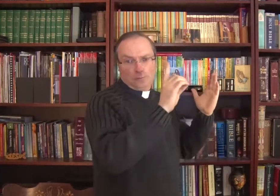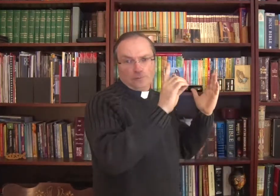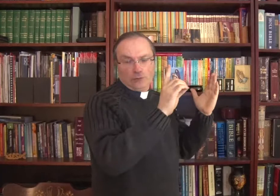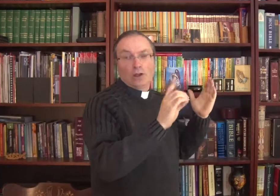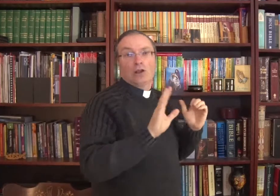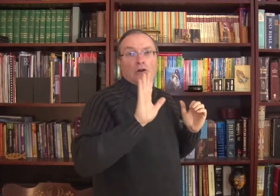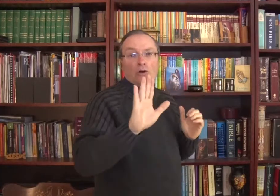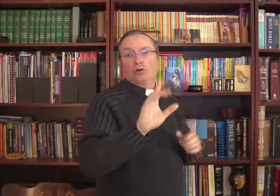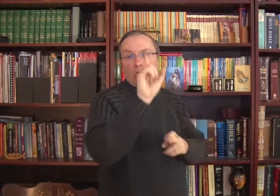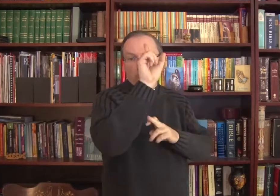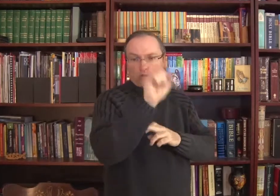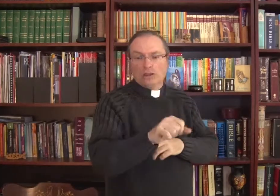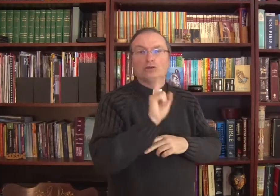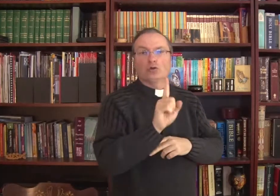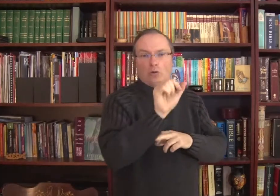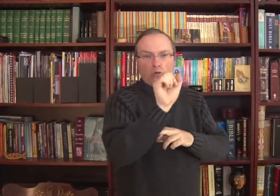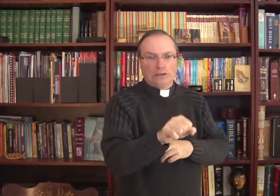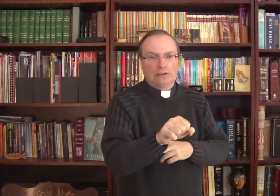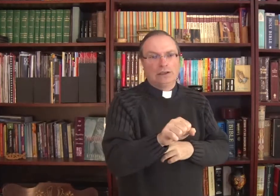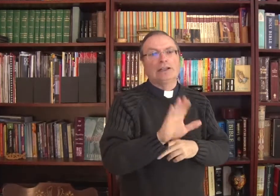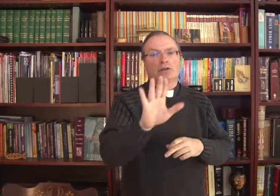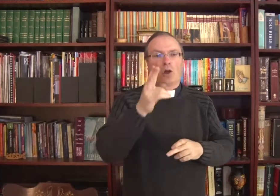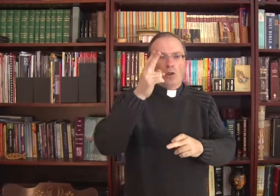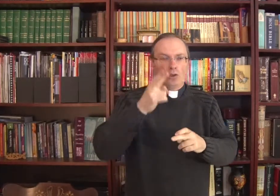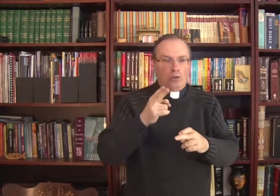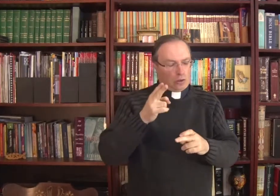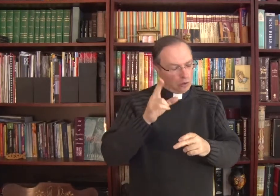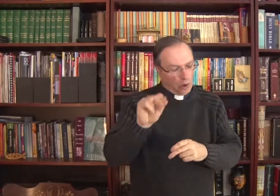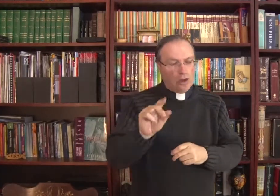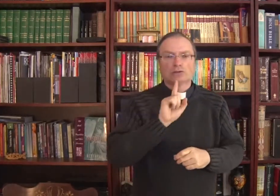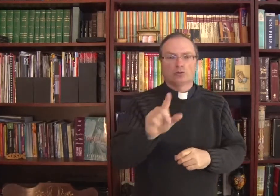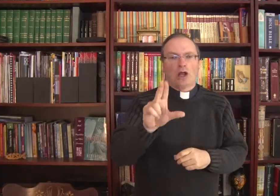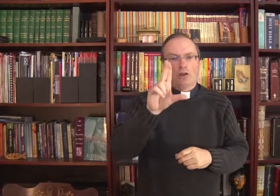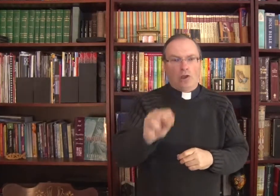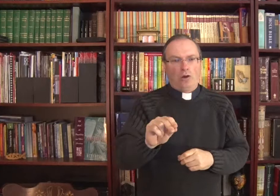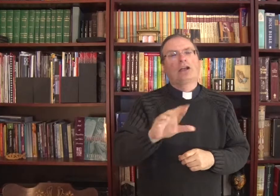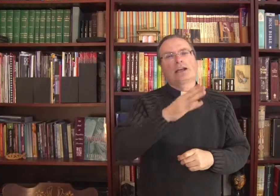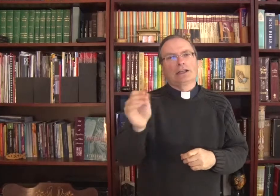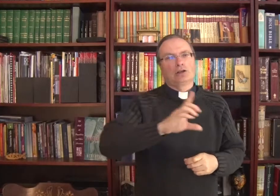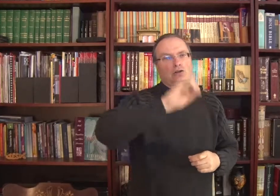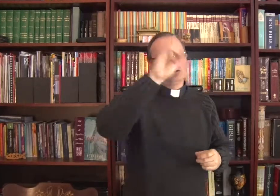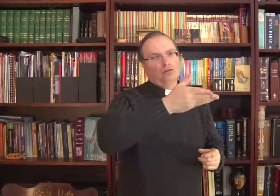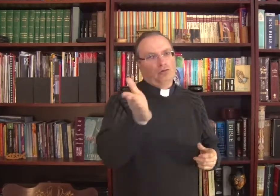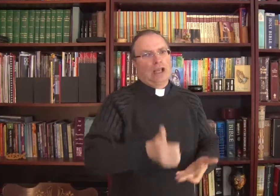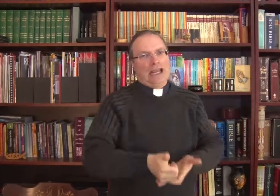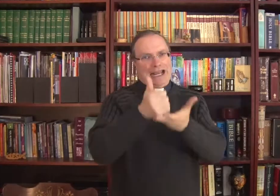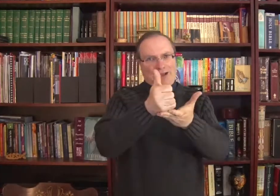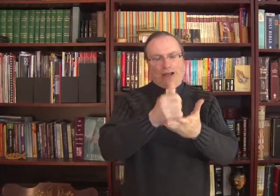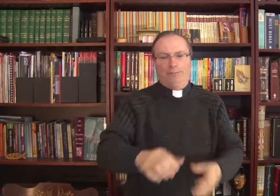Que ton oui soit oui, et ton non soit non et Dieu vous aidera.